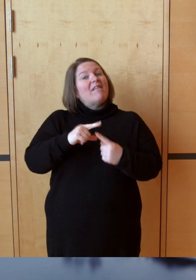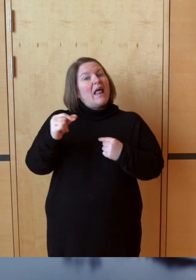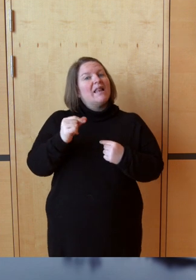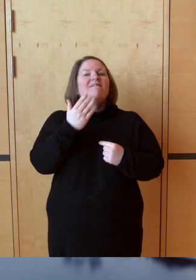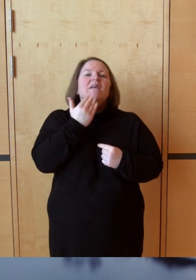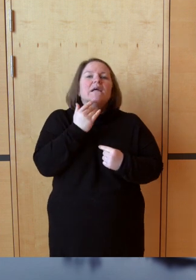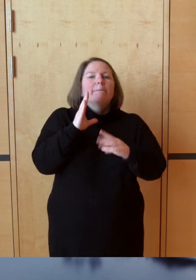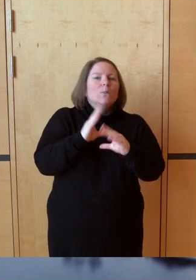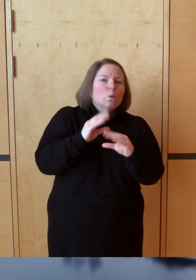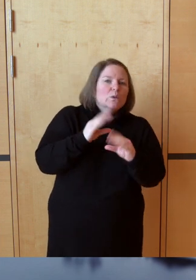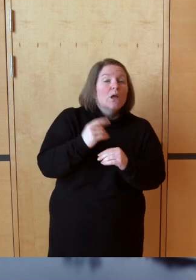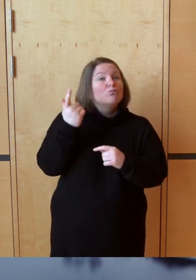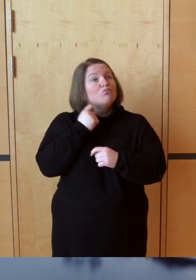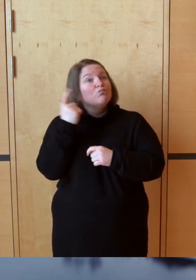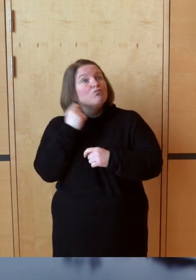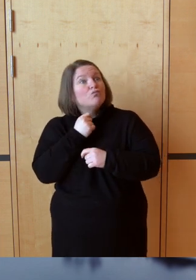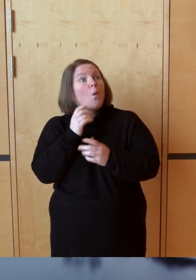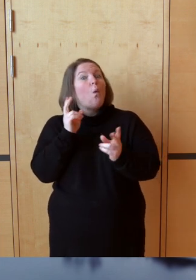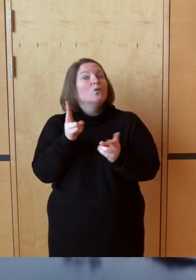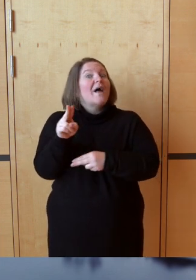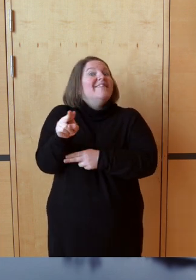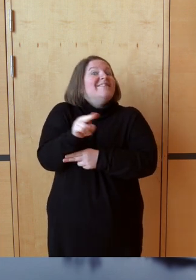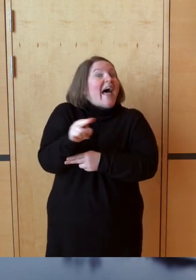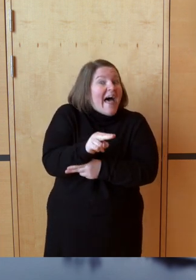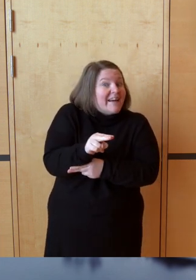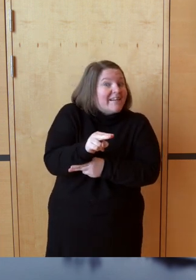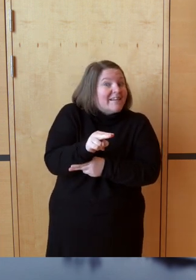Man lyssnar på och när på dygnet man lyssnar på den